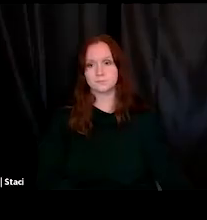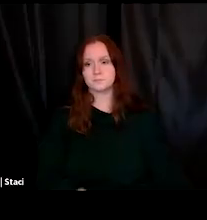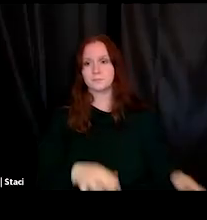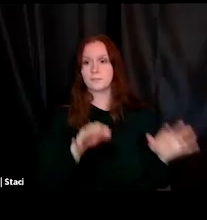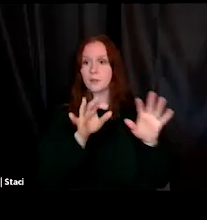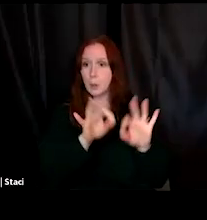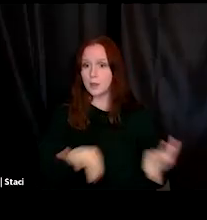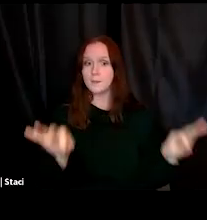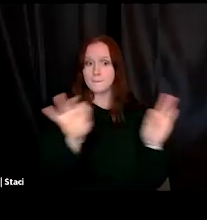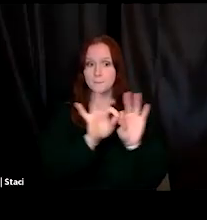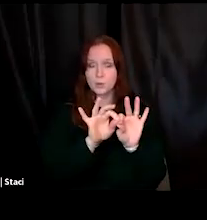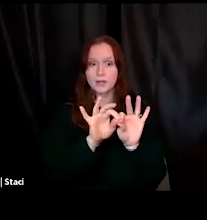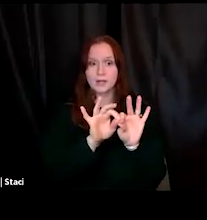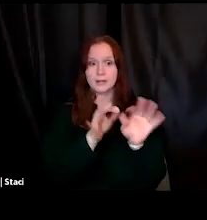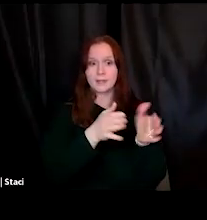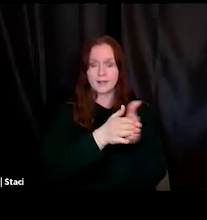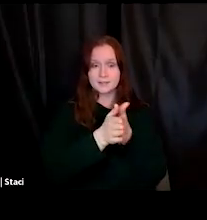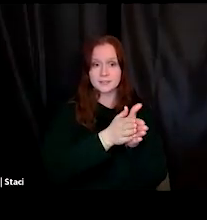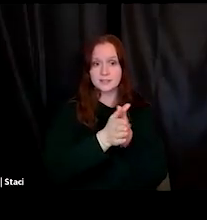para el solicitante y para el personal de la SSA.